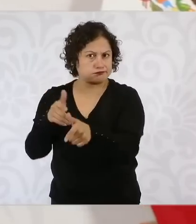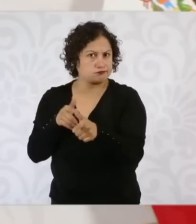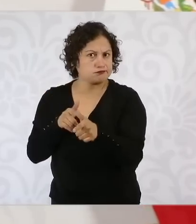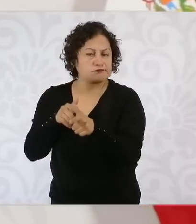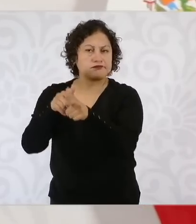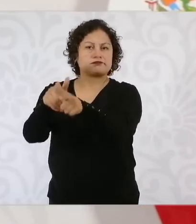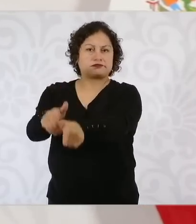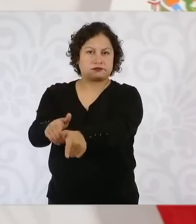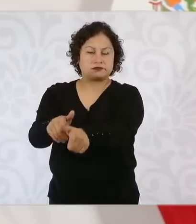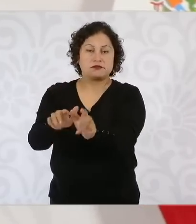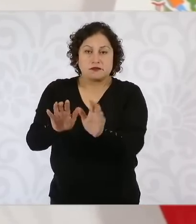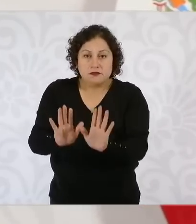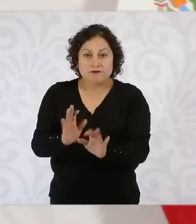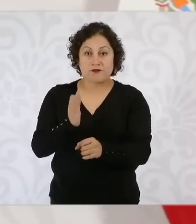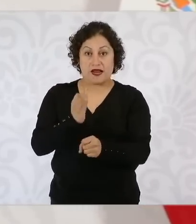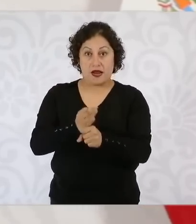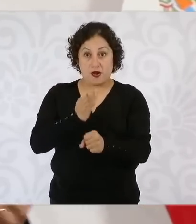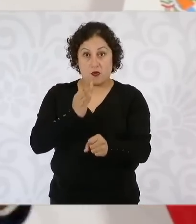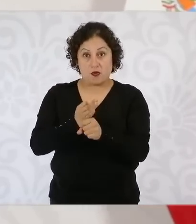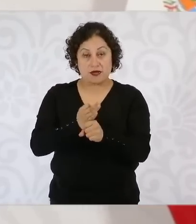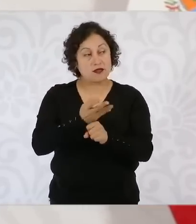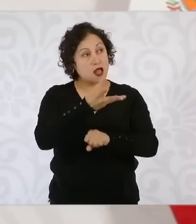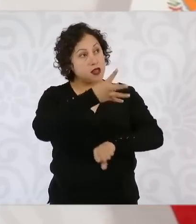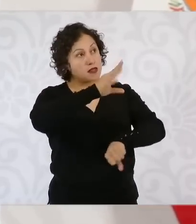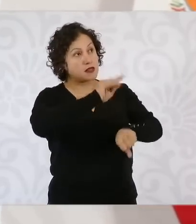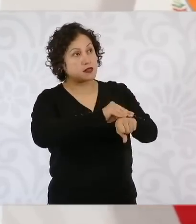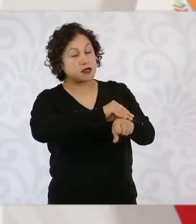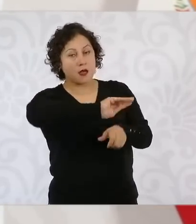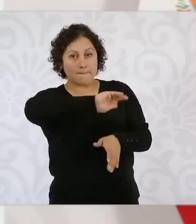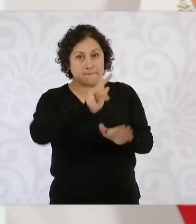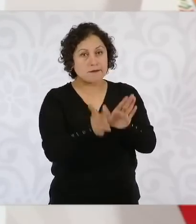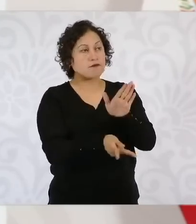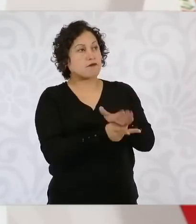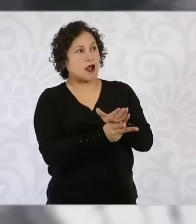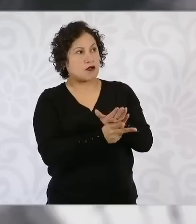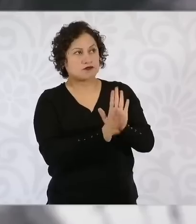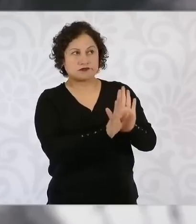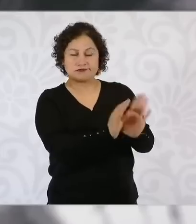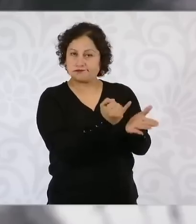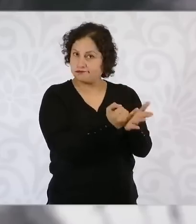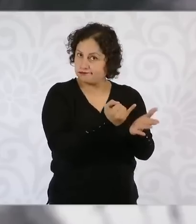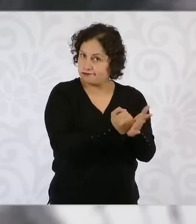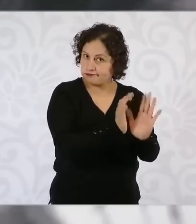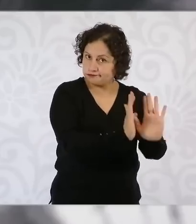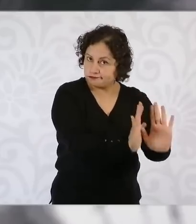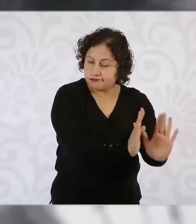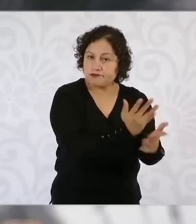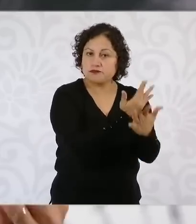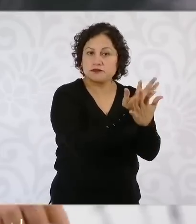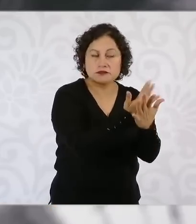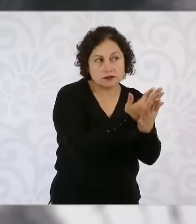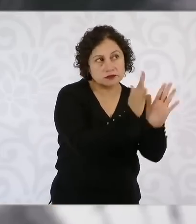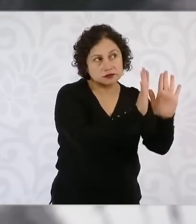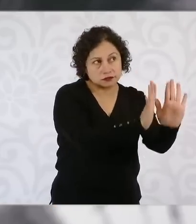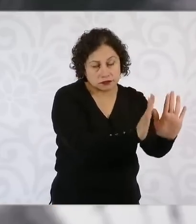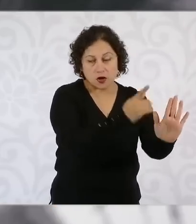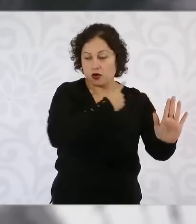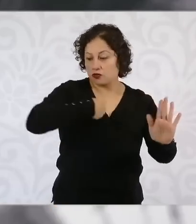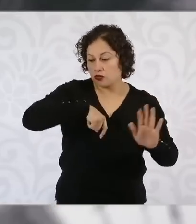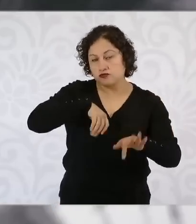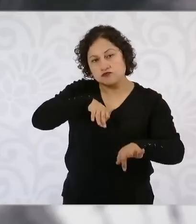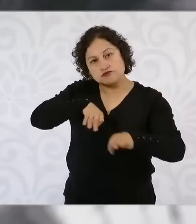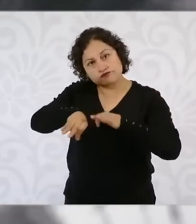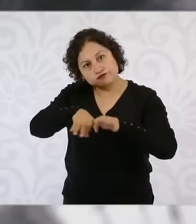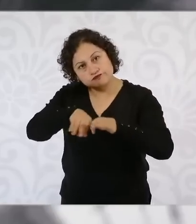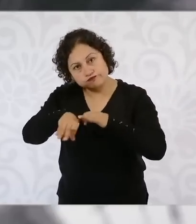en pausa las tarifas que nos permita trabajar negociar reconocer la importancia del tratado